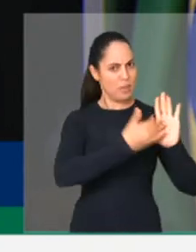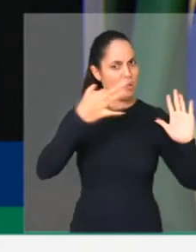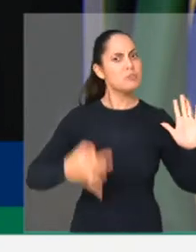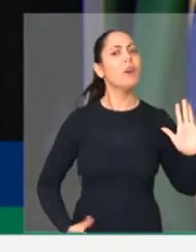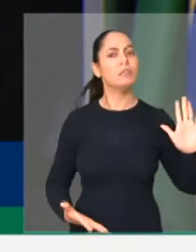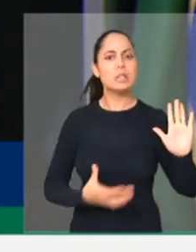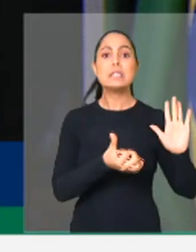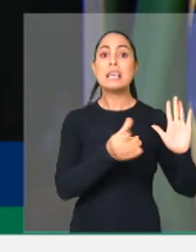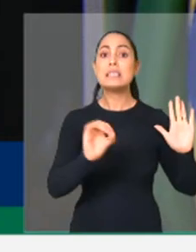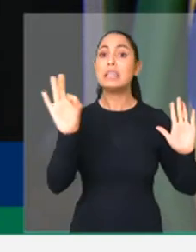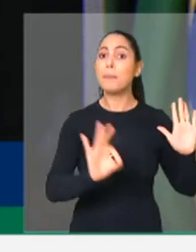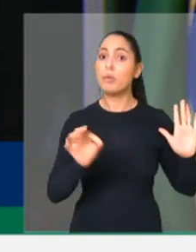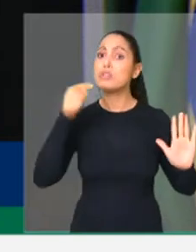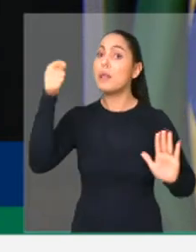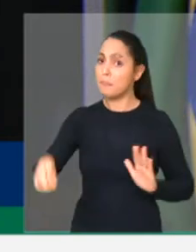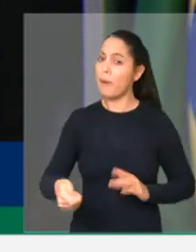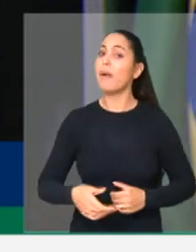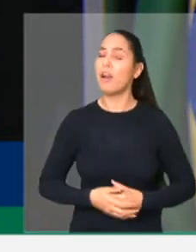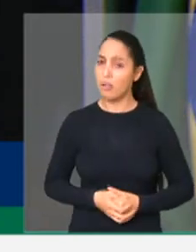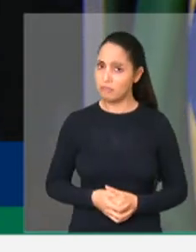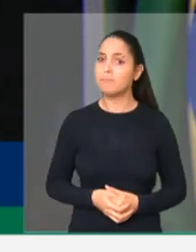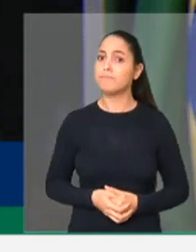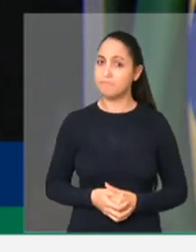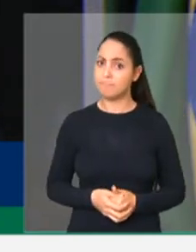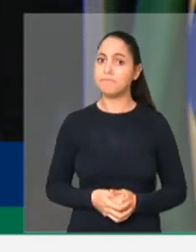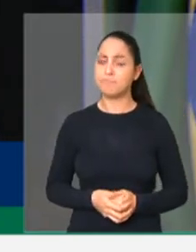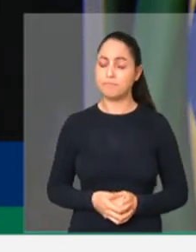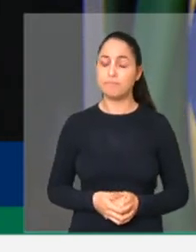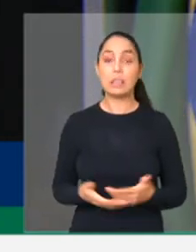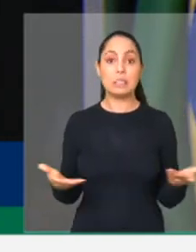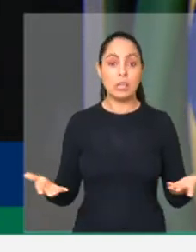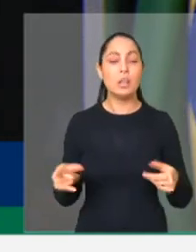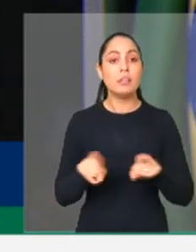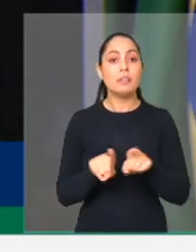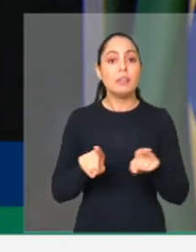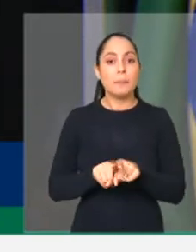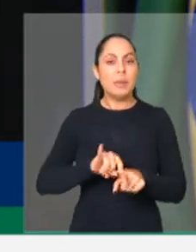REGULAÇÃO DO MERCADO DE MEDICAMENTOS. QUE AUTORIZOU.... O AUMENTO DOS MEDICAMENTOS EM 10%, NO